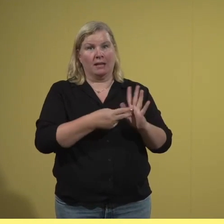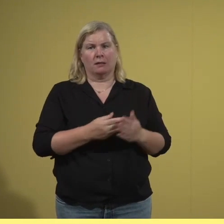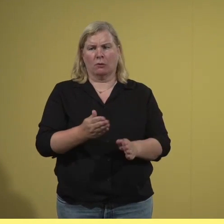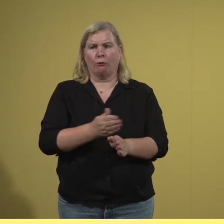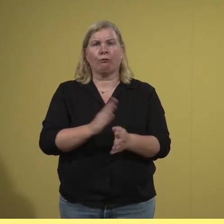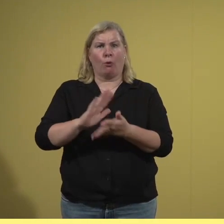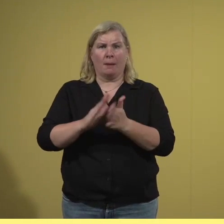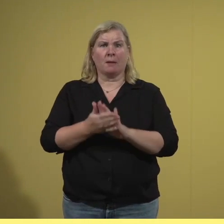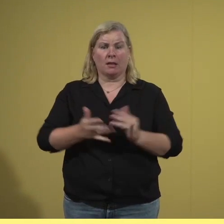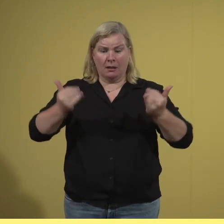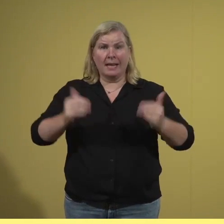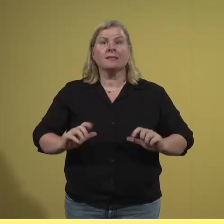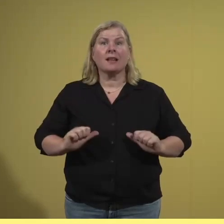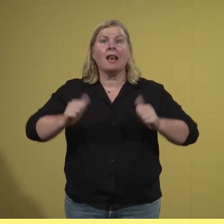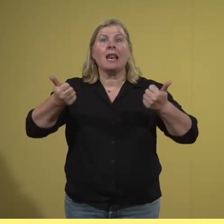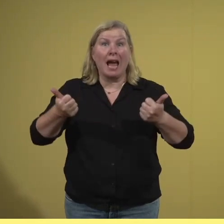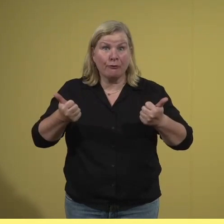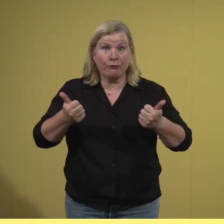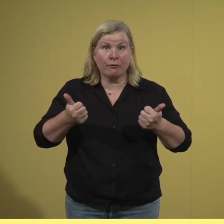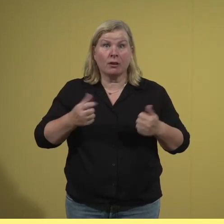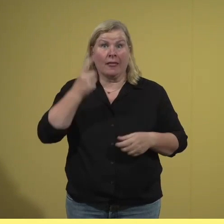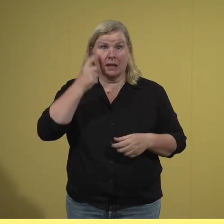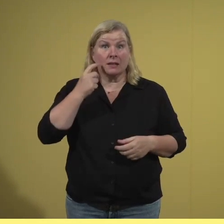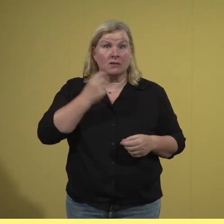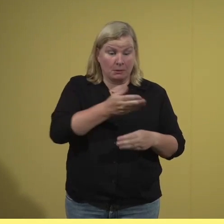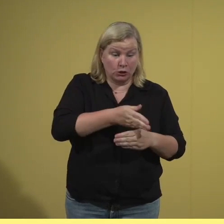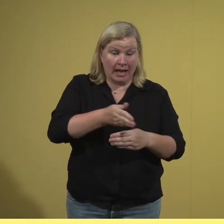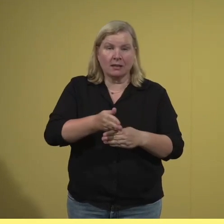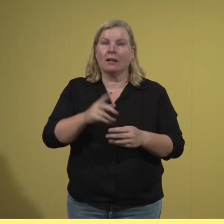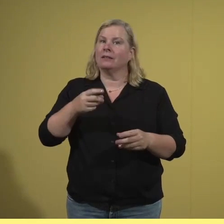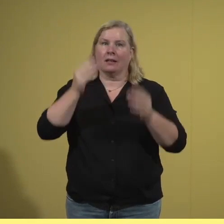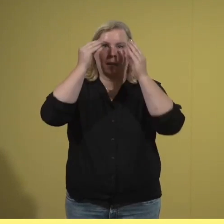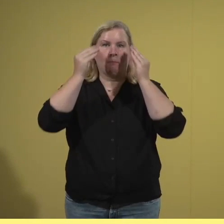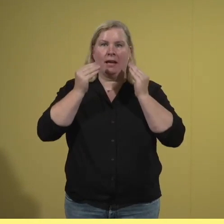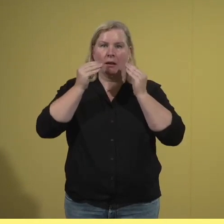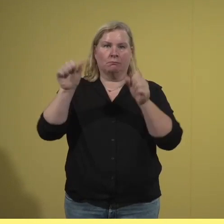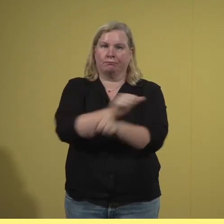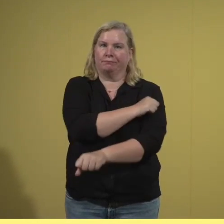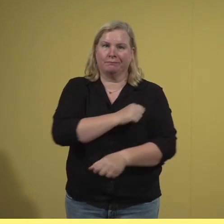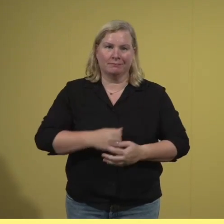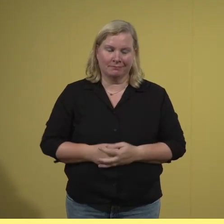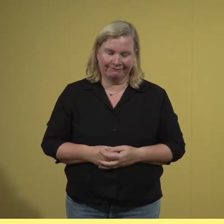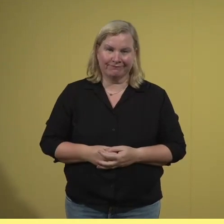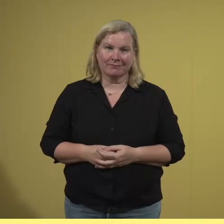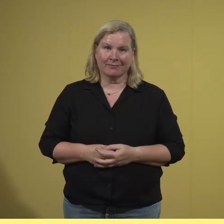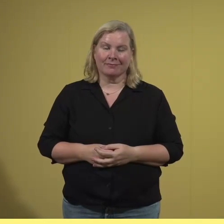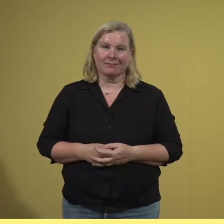Da haben wir uns geeinigt, dass wir die nicht hier vor der Kamera schneiden. Das würde unser Make-up total zerstören. Total.